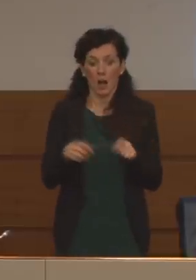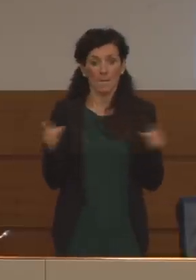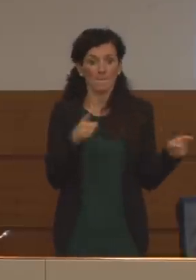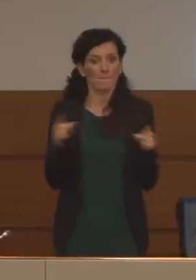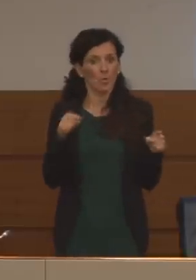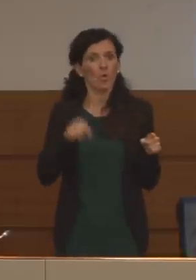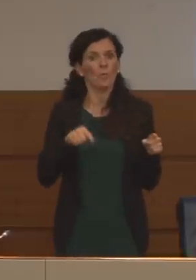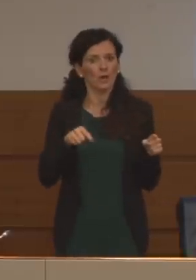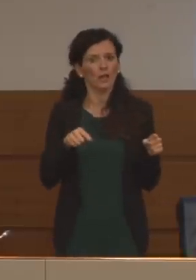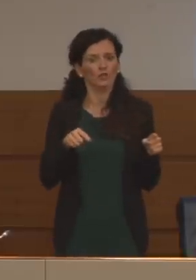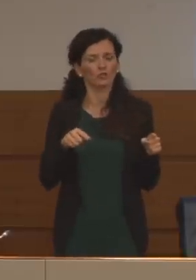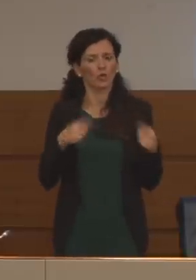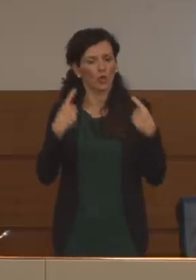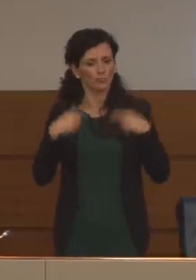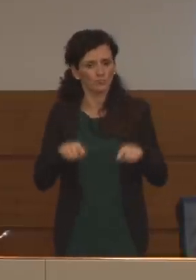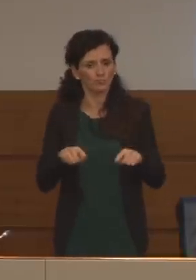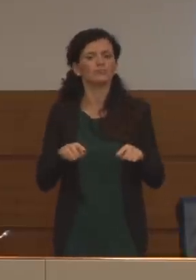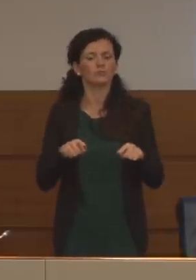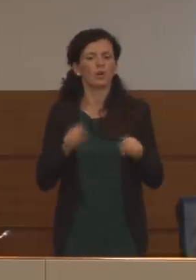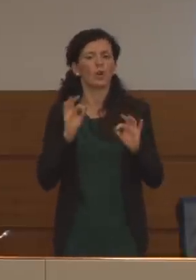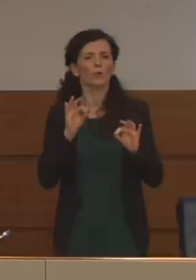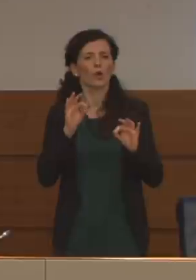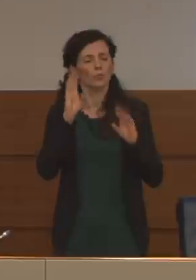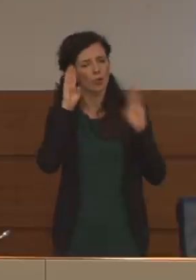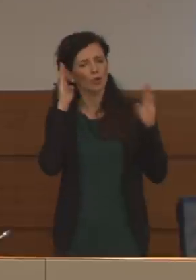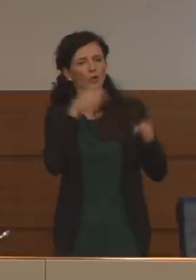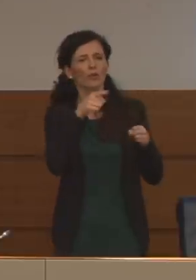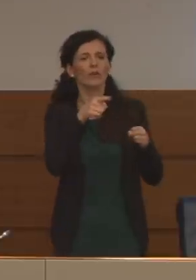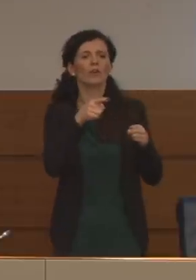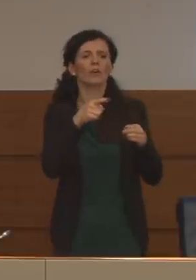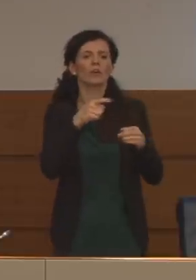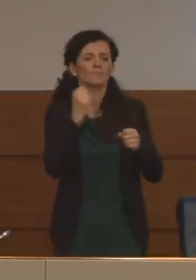una riunione proprio sull'ospedale alla fiera di Milano.